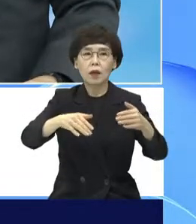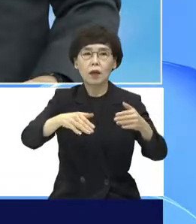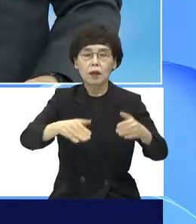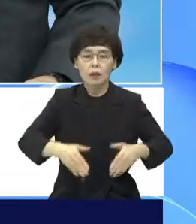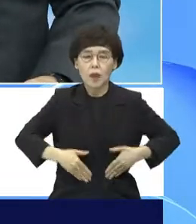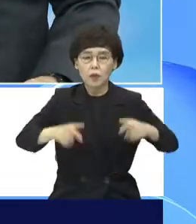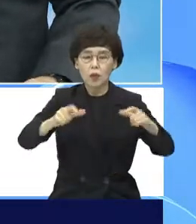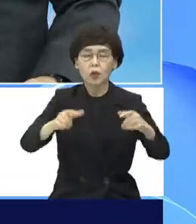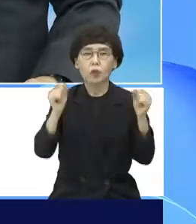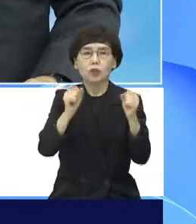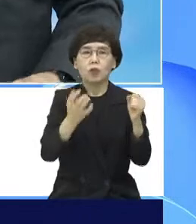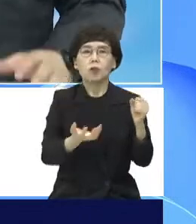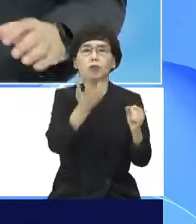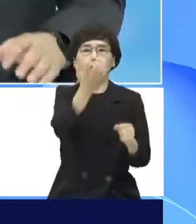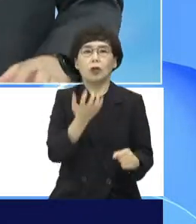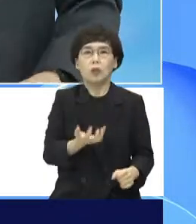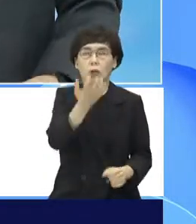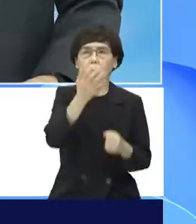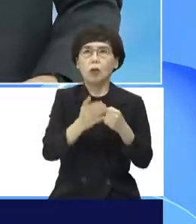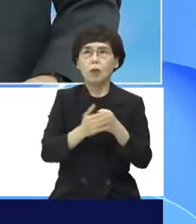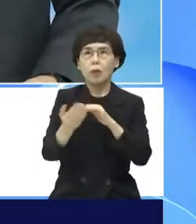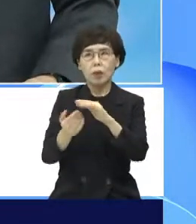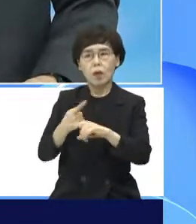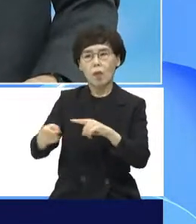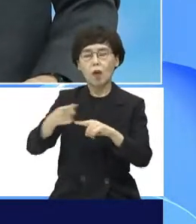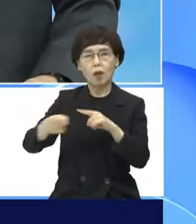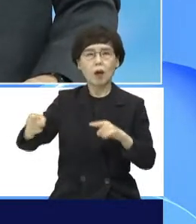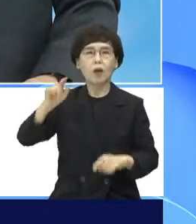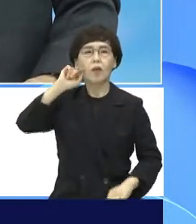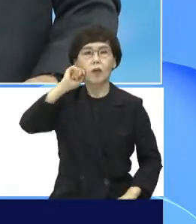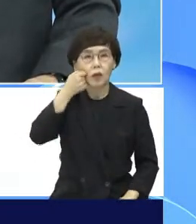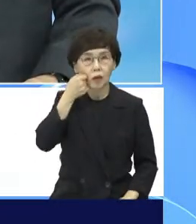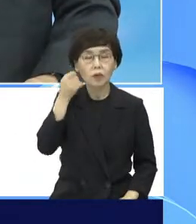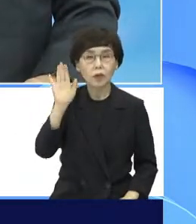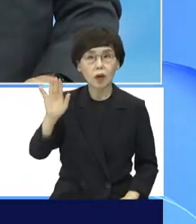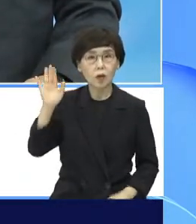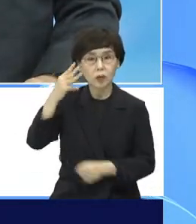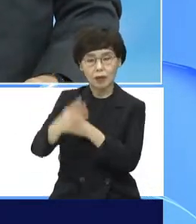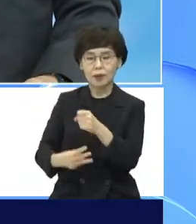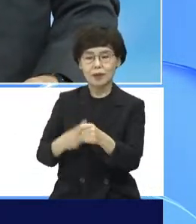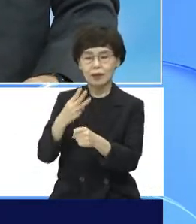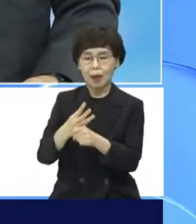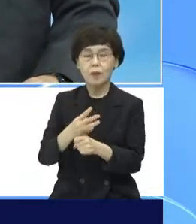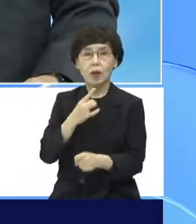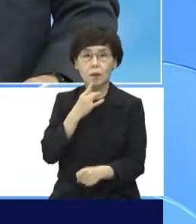그러니까 남북으로 움직이니까 예보하기가 참 어렵거든요. 그래서 내다보기도 쉽지 않은데. 최근 한 3년만 우선 기억을 해도 작년